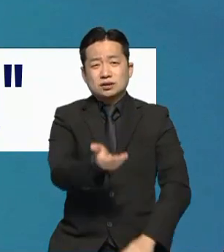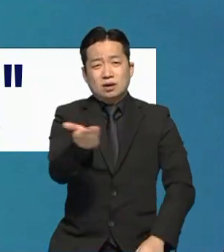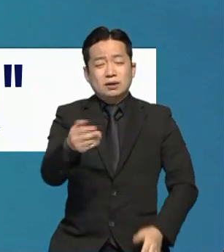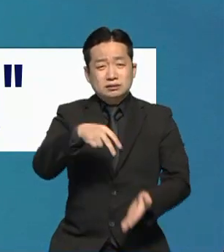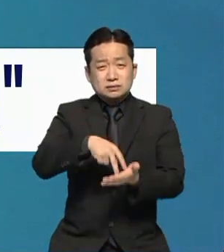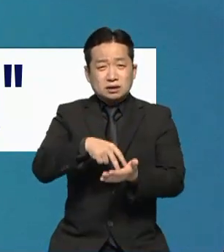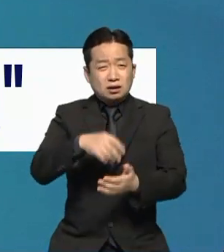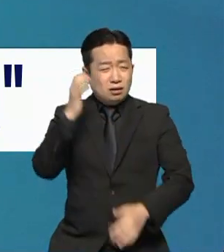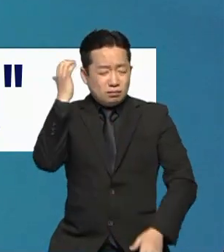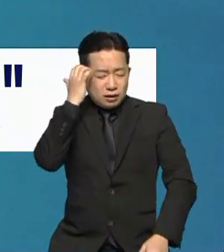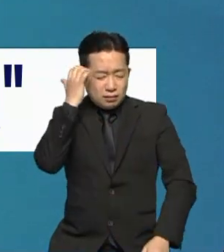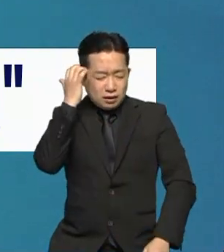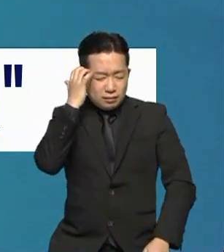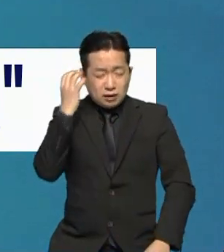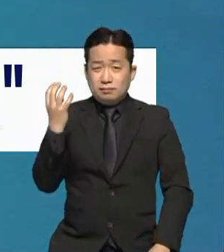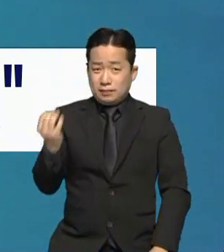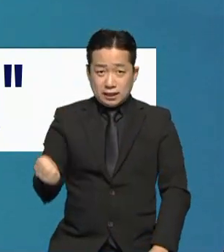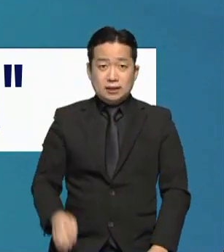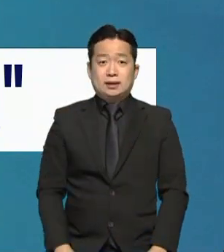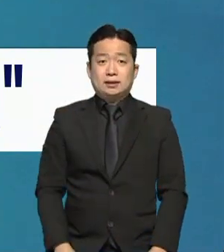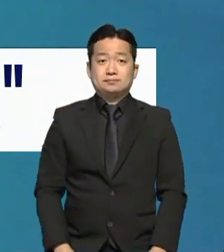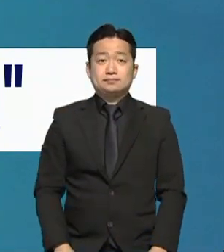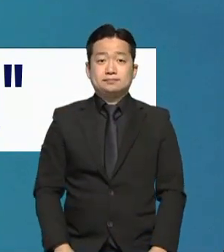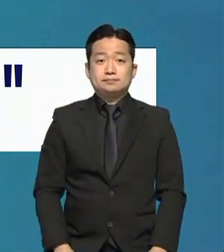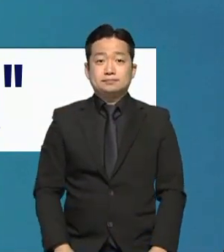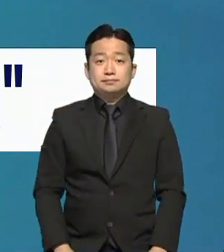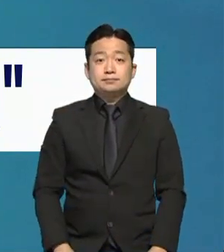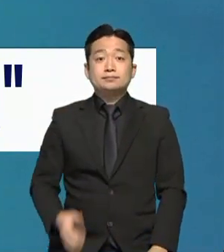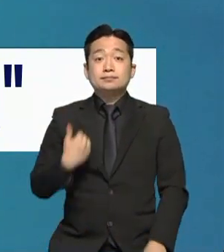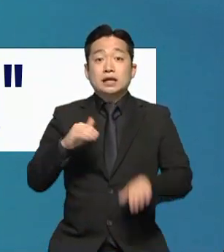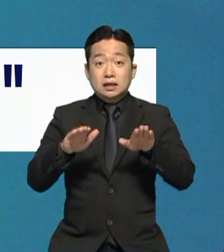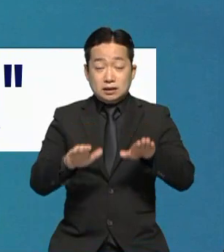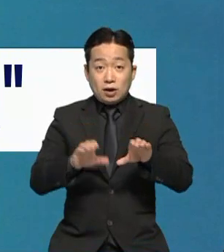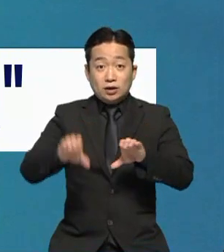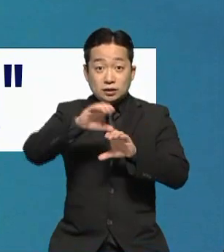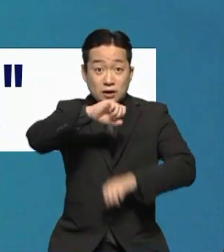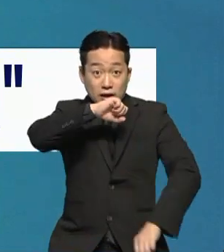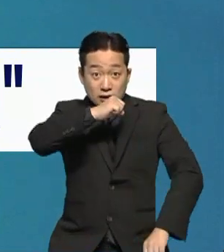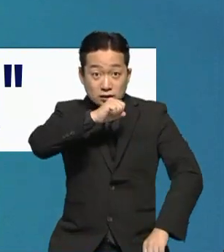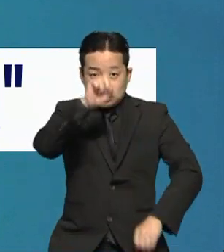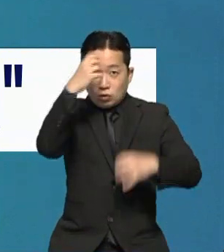너무 크기 때문에 저는 이번에 추경에 정부가 동의를 하실 거라고 생각하고요.